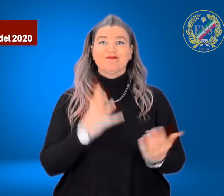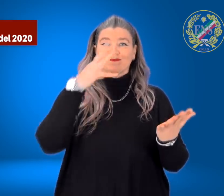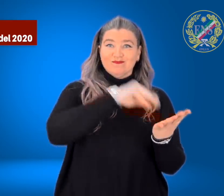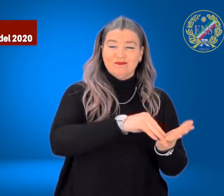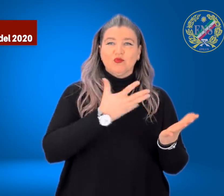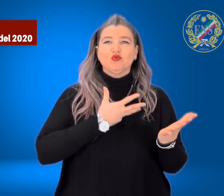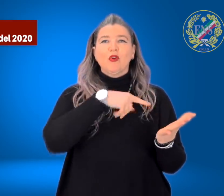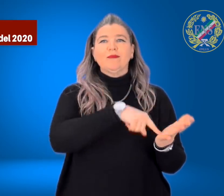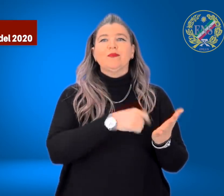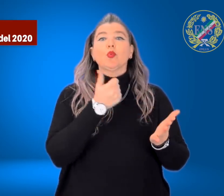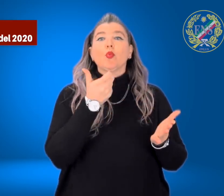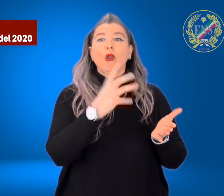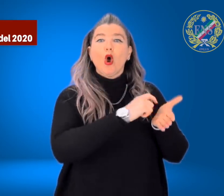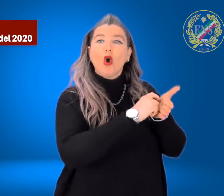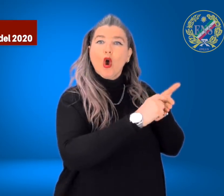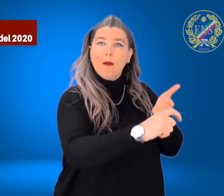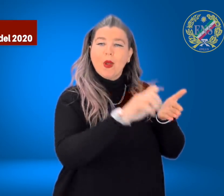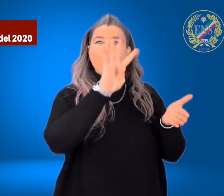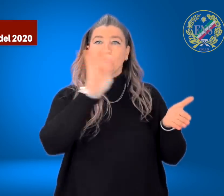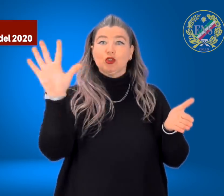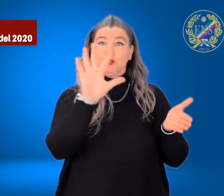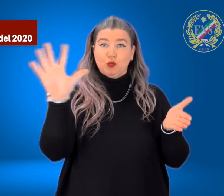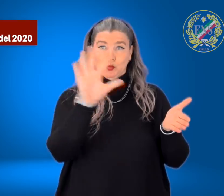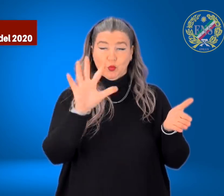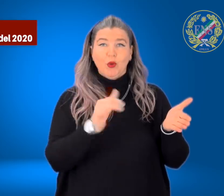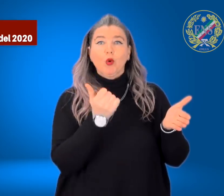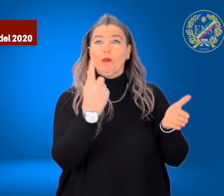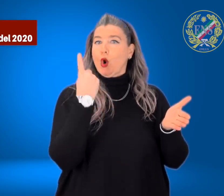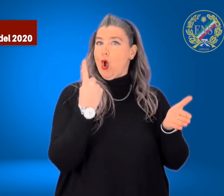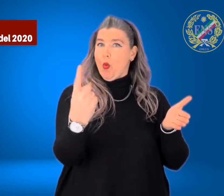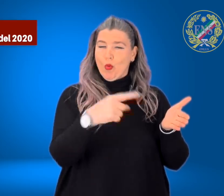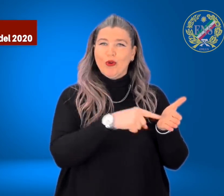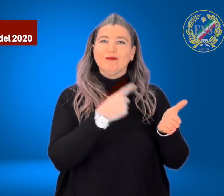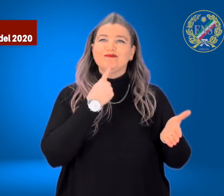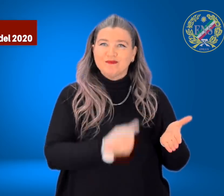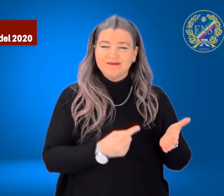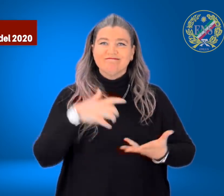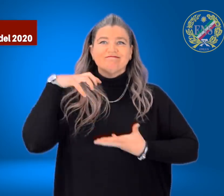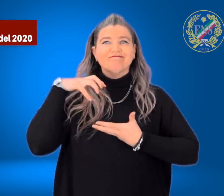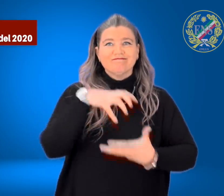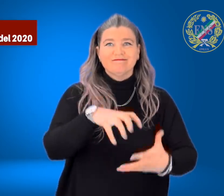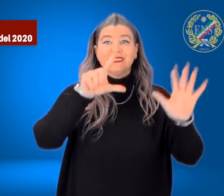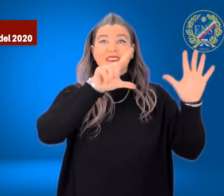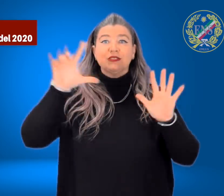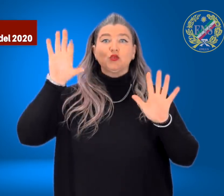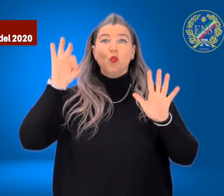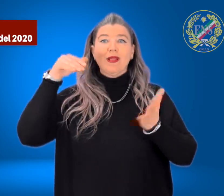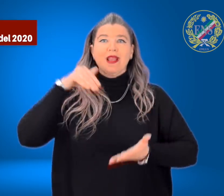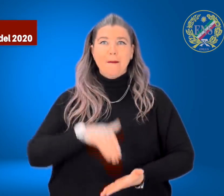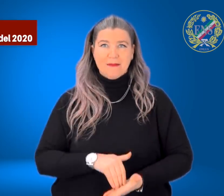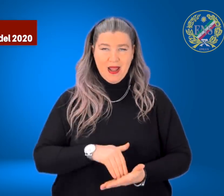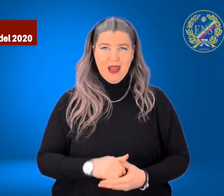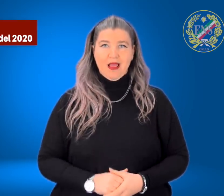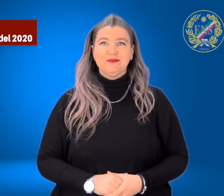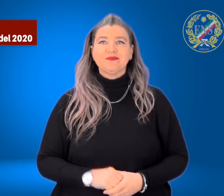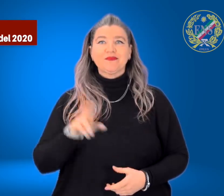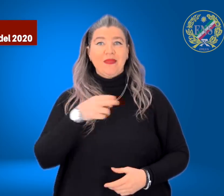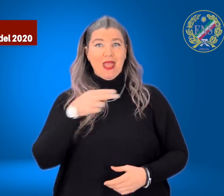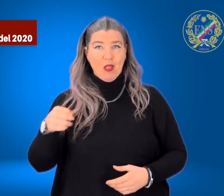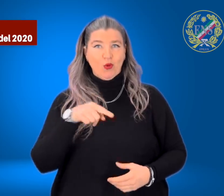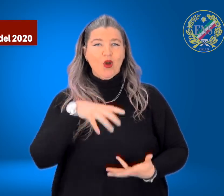Innanzitutto, il comma 455 dell'art. 1 assegna all'ENS un contributo complessivo di euro 750.000, 00